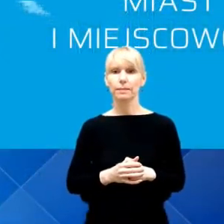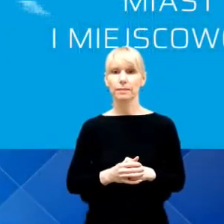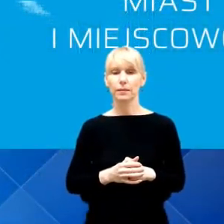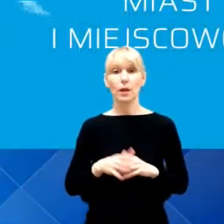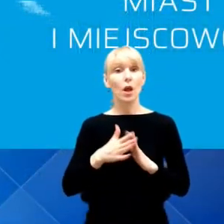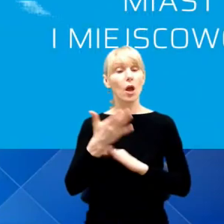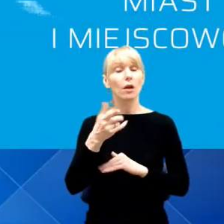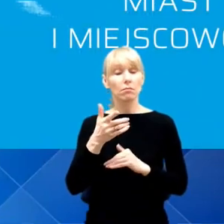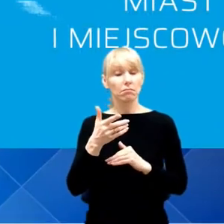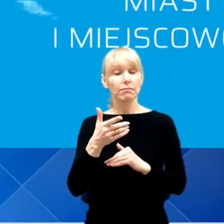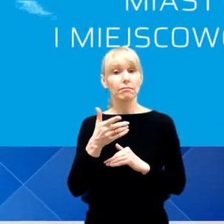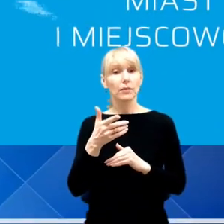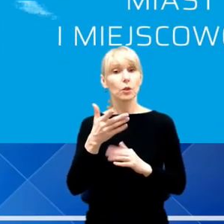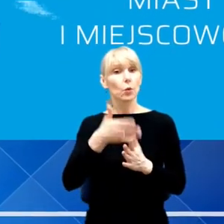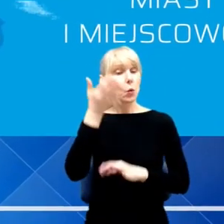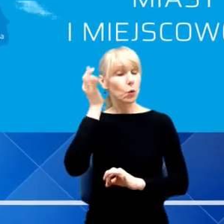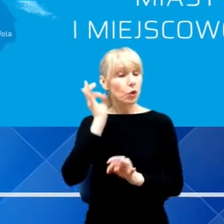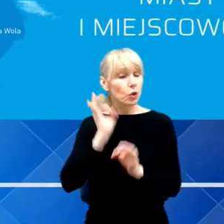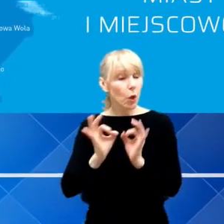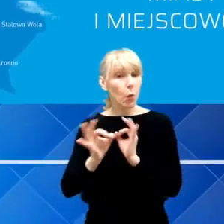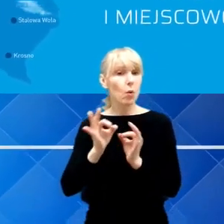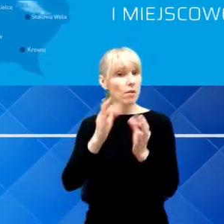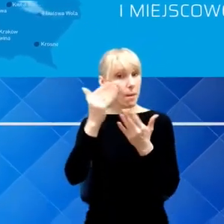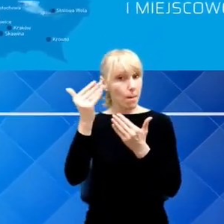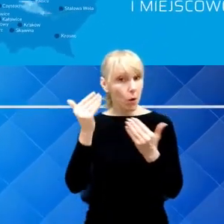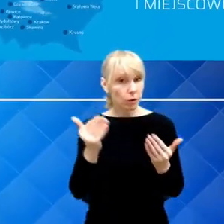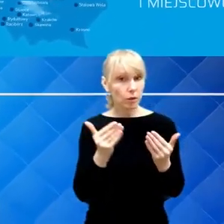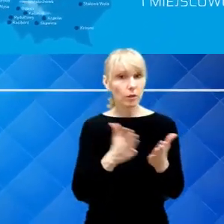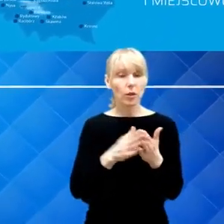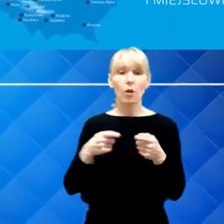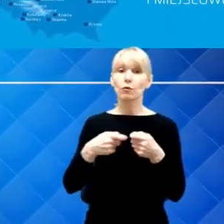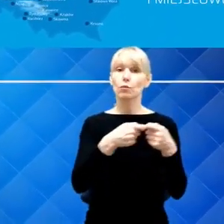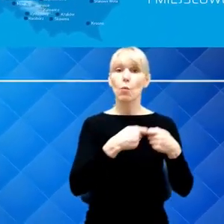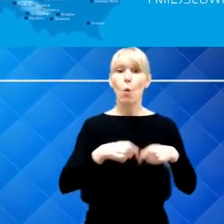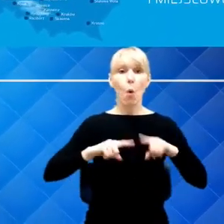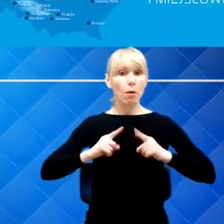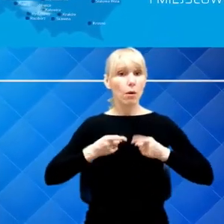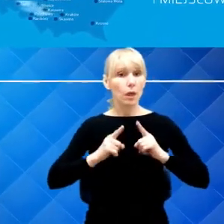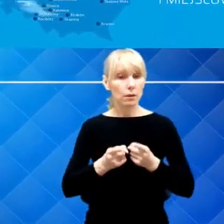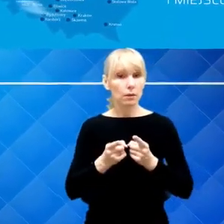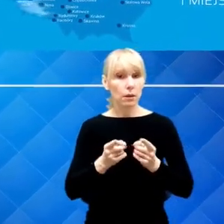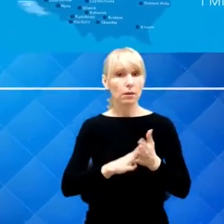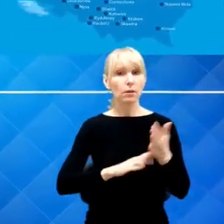W sposób szczególny chcę podziękować współorganizatorom. Instytut Rozwoju Miast i Regionów,